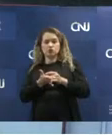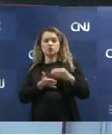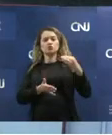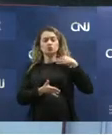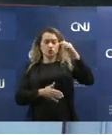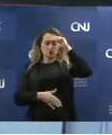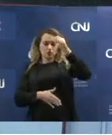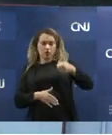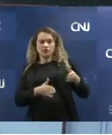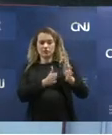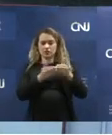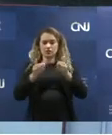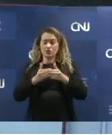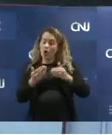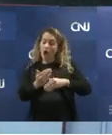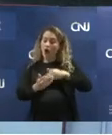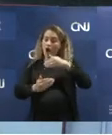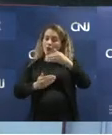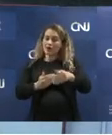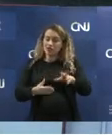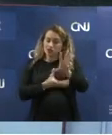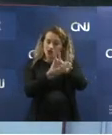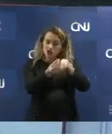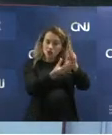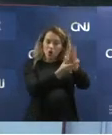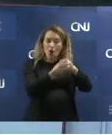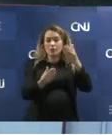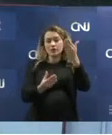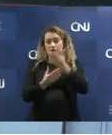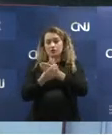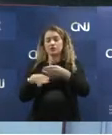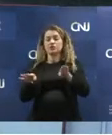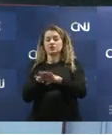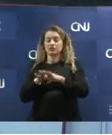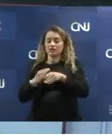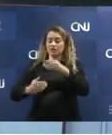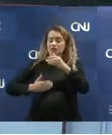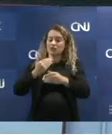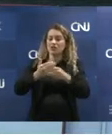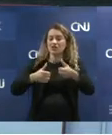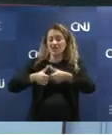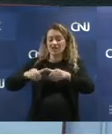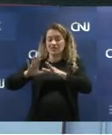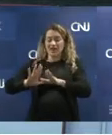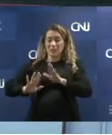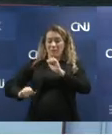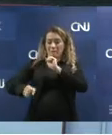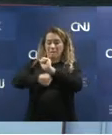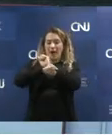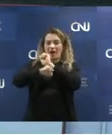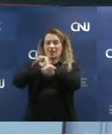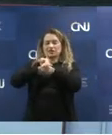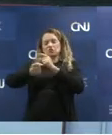A parte de cópia de processos de agravo de execução que ficaram paralisados por longos períodos na vara titulares